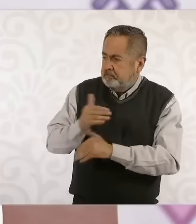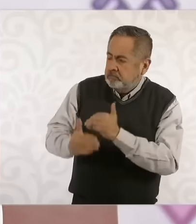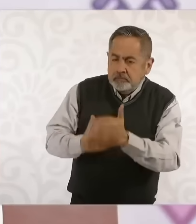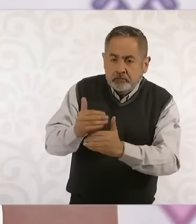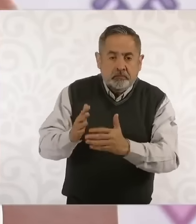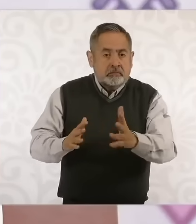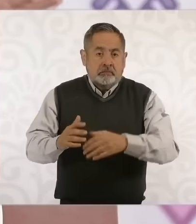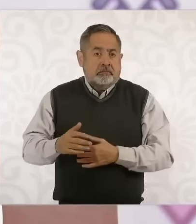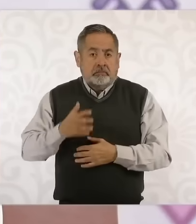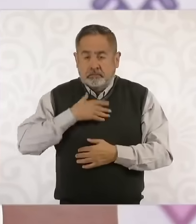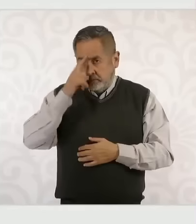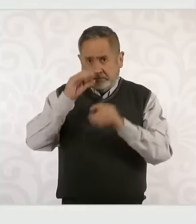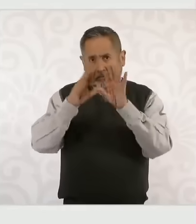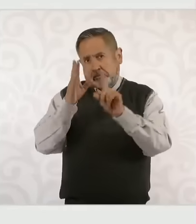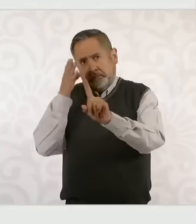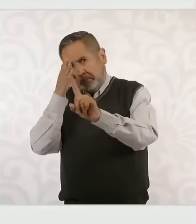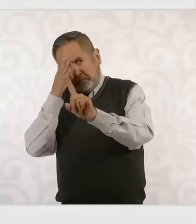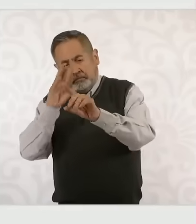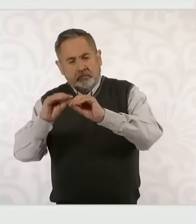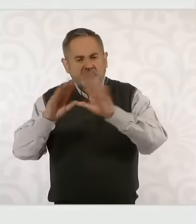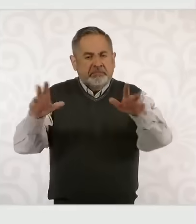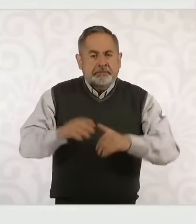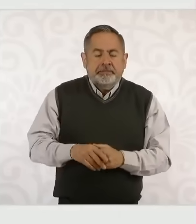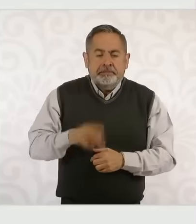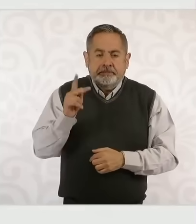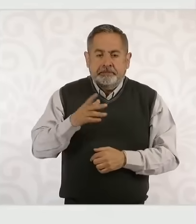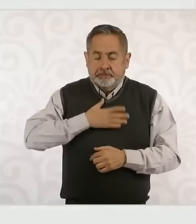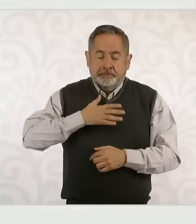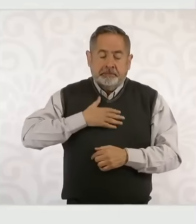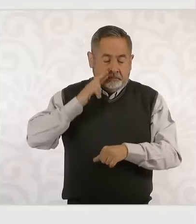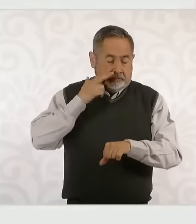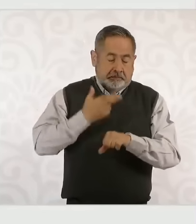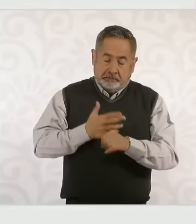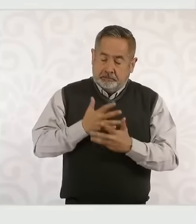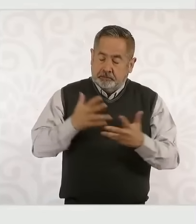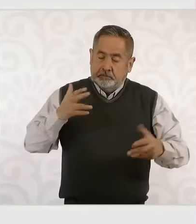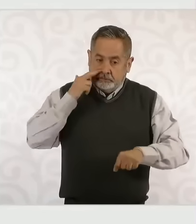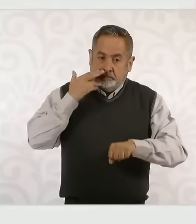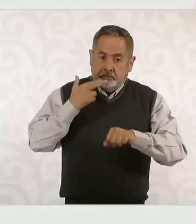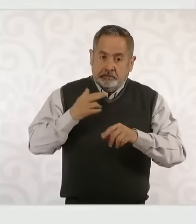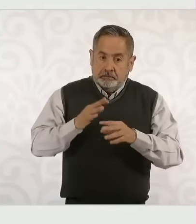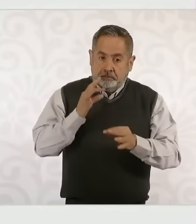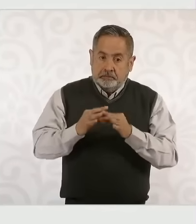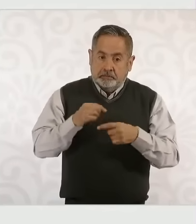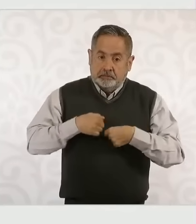tenemos muy claros nuestros objetivos. Por eso hay que ser muy responsable, muy muy responsable por